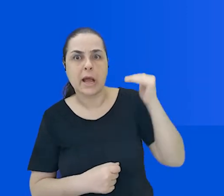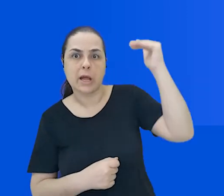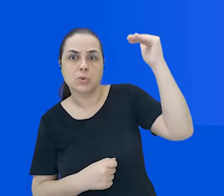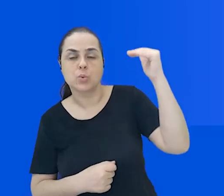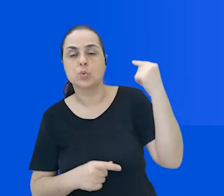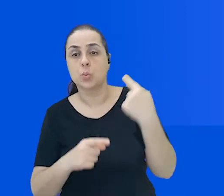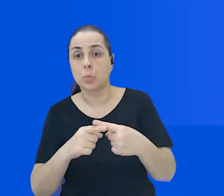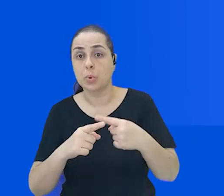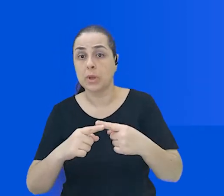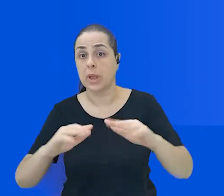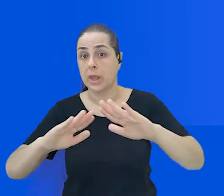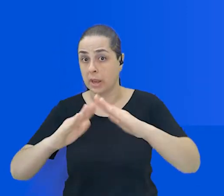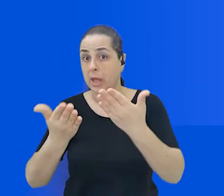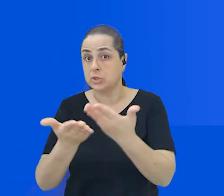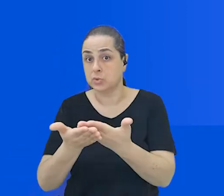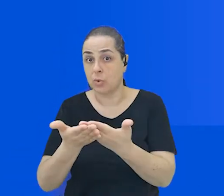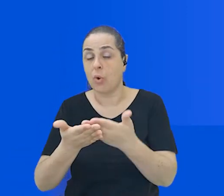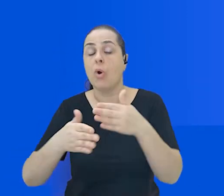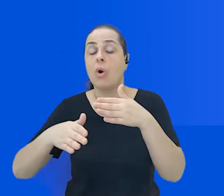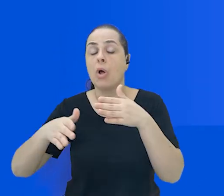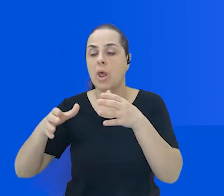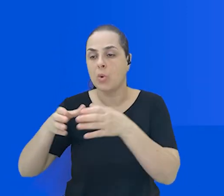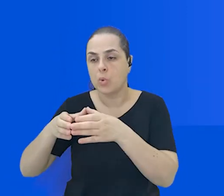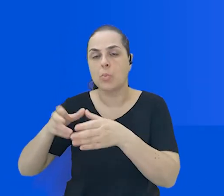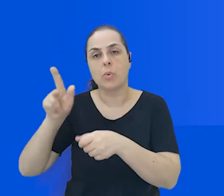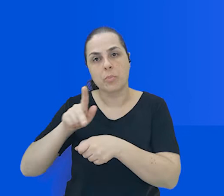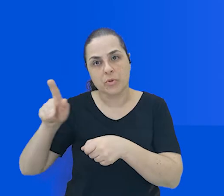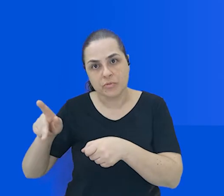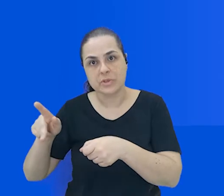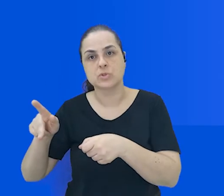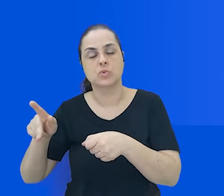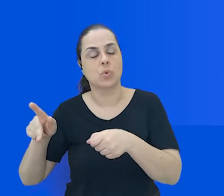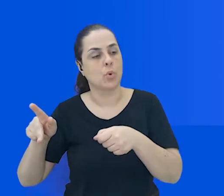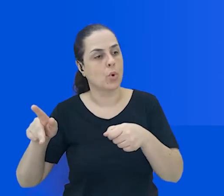a gente fala com os professores, né? Não pensando só aqui, puxando sardinha